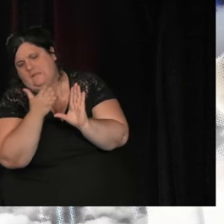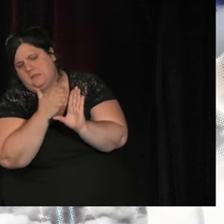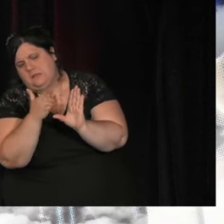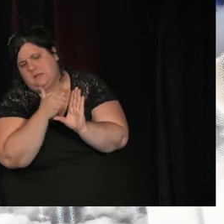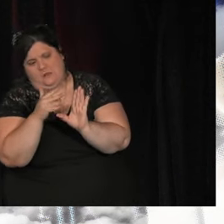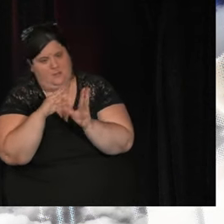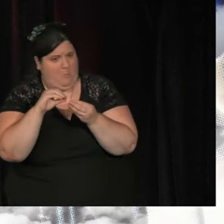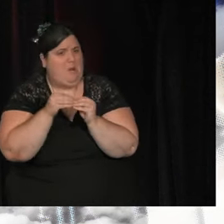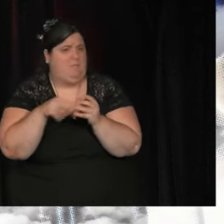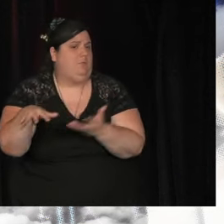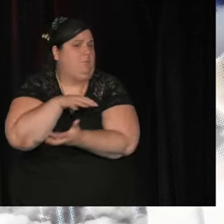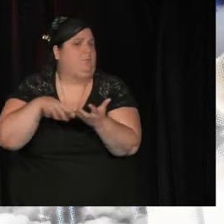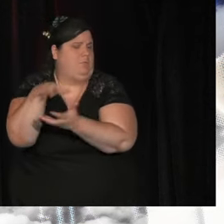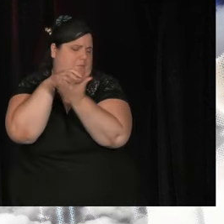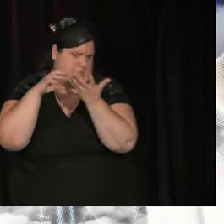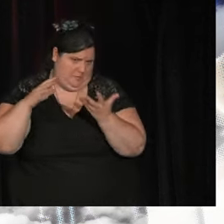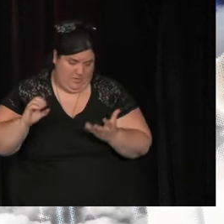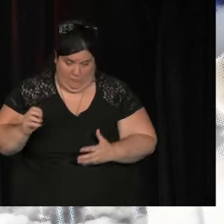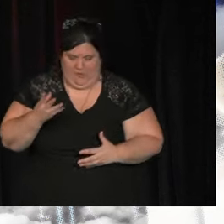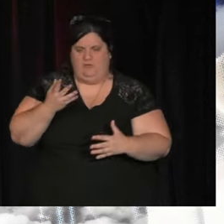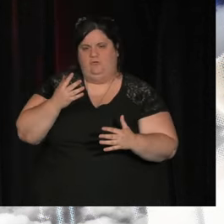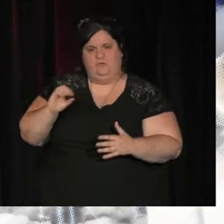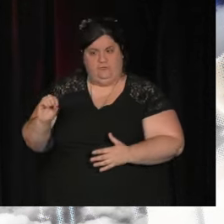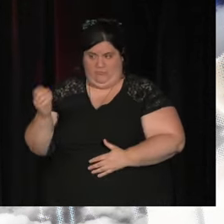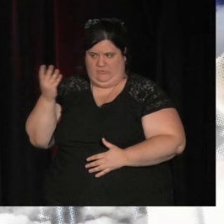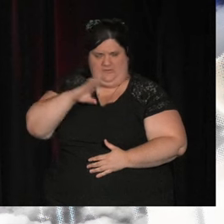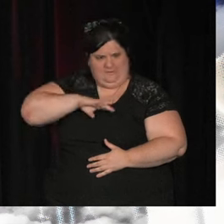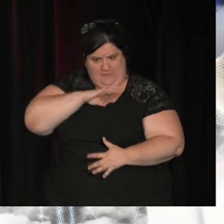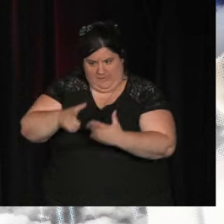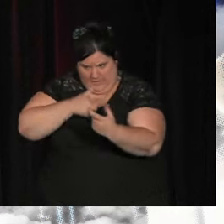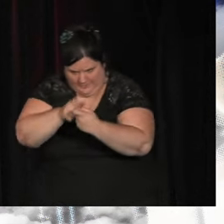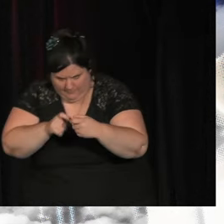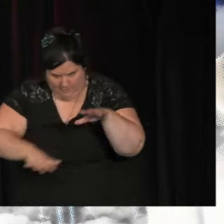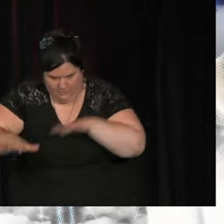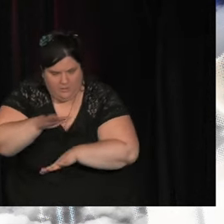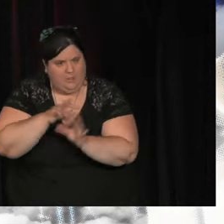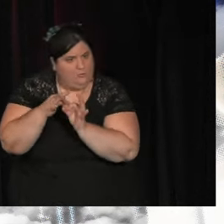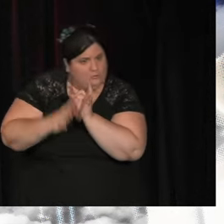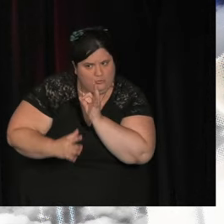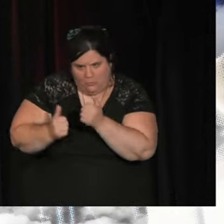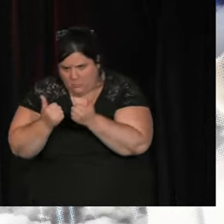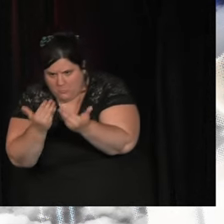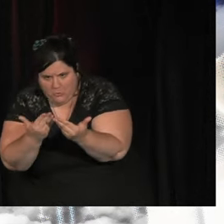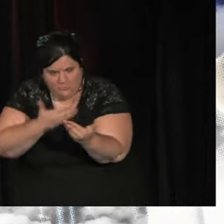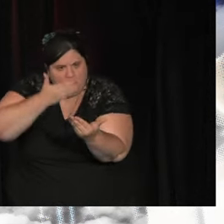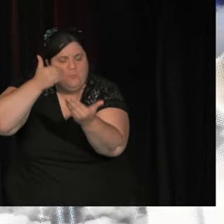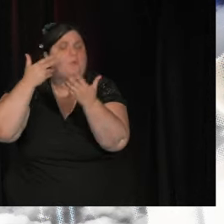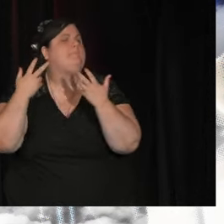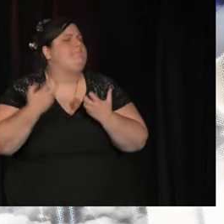eu là-dessus et Overwatch ont essayé de faire les choses à chaque fois pour s'adapter de mieux en mieux pour trouver les bonnes solutions. Ils avaient fait quoi sur les loot boxes ?